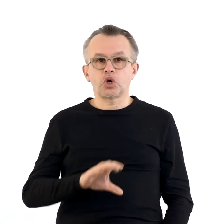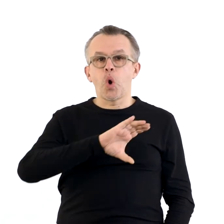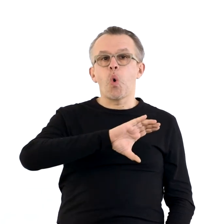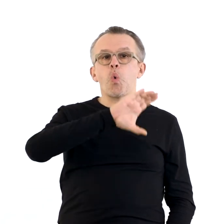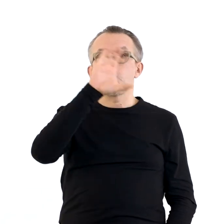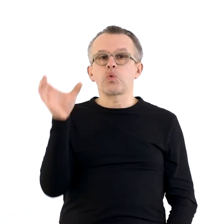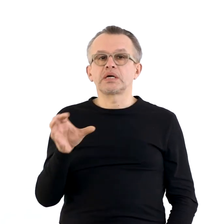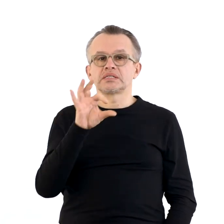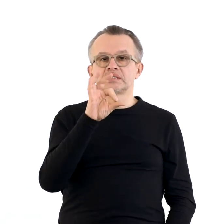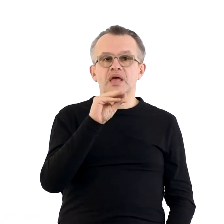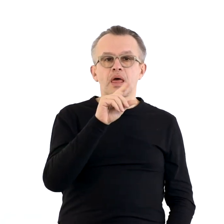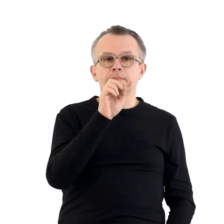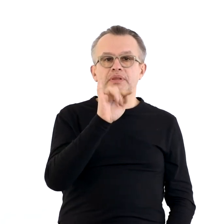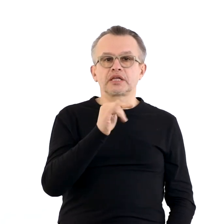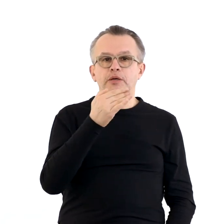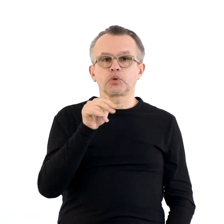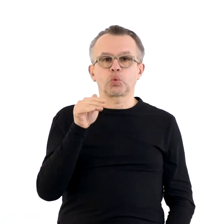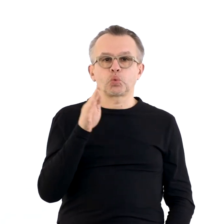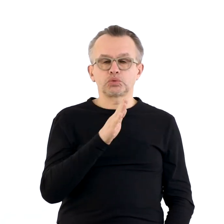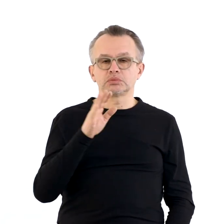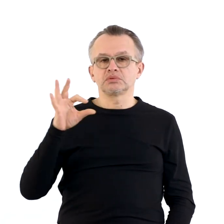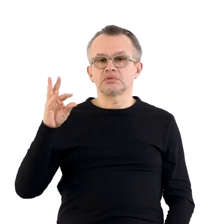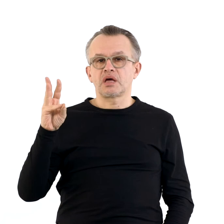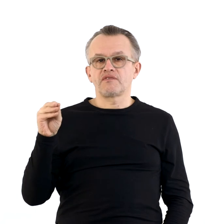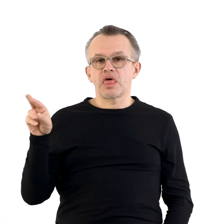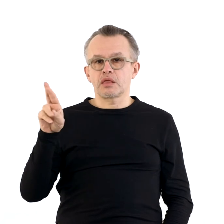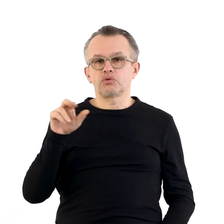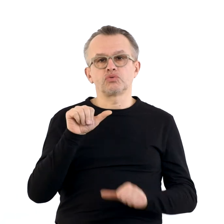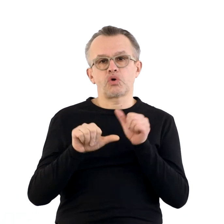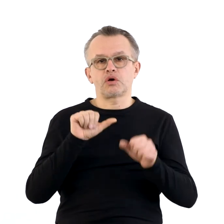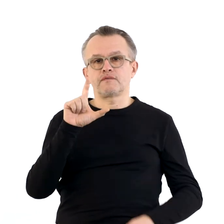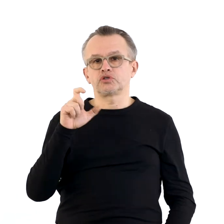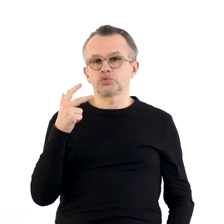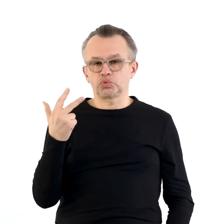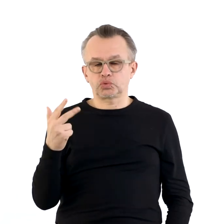Łuk Septymiusza Sewera z 203 r.;